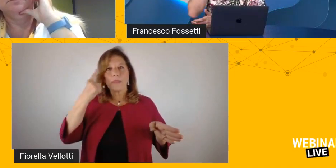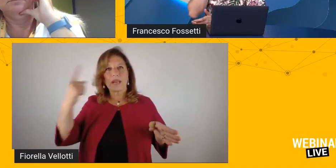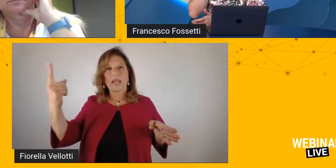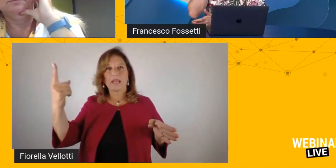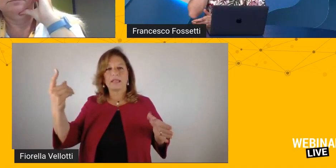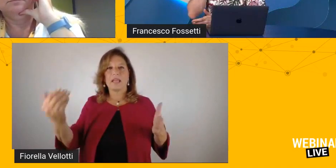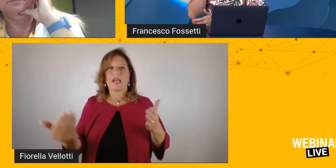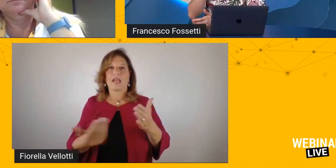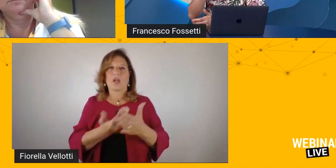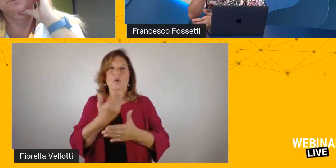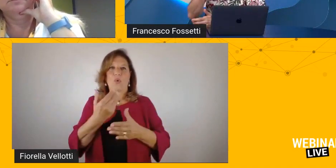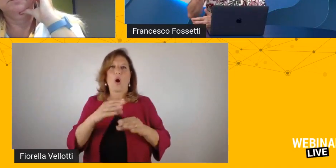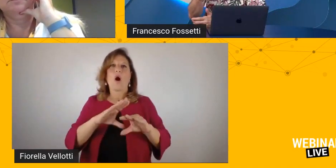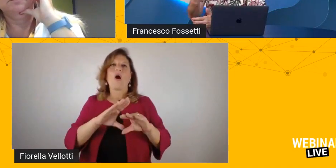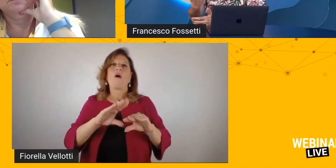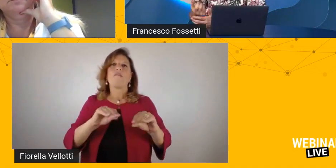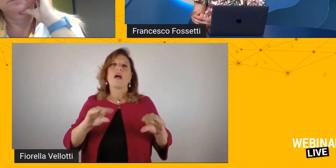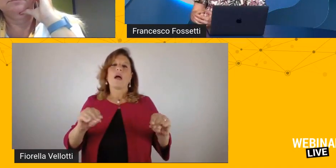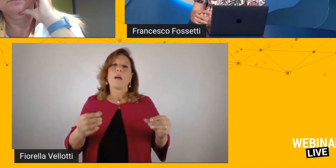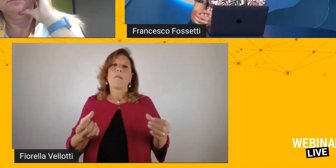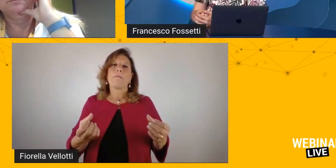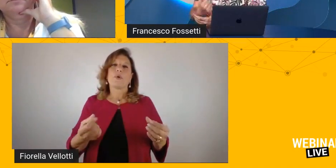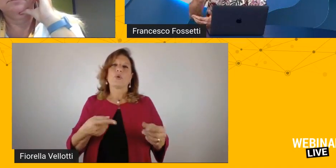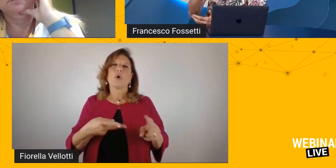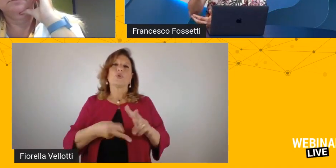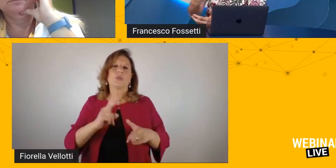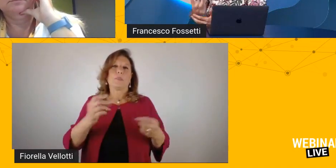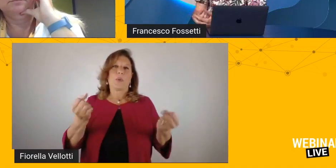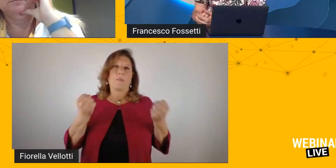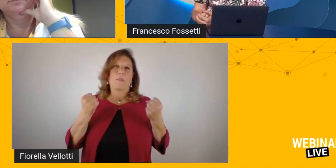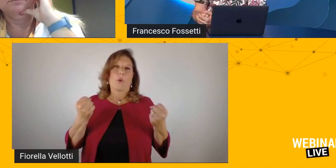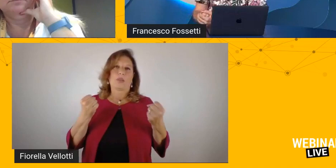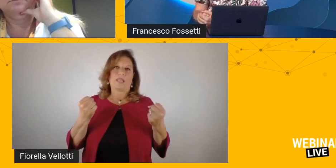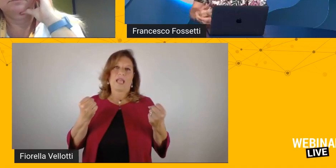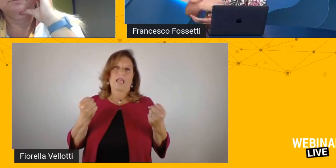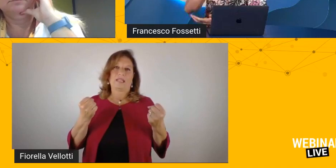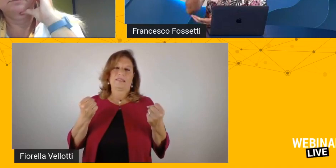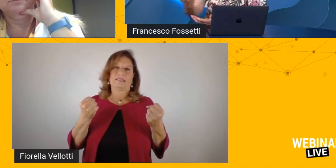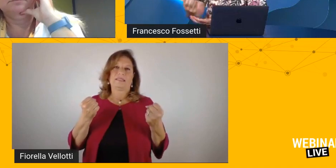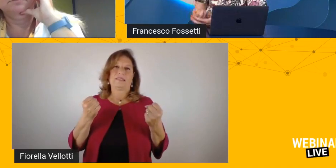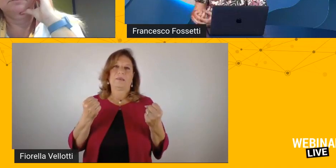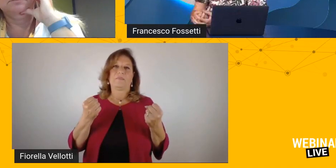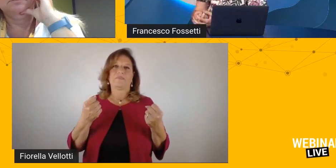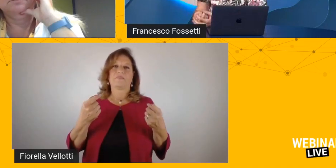aprire diciamo a prodotti che invece sono più eh impattanti e